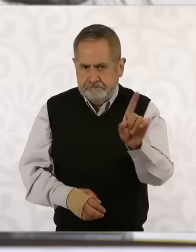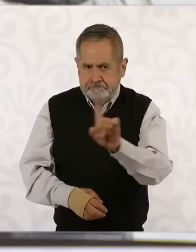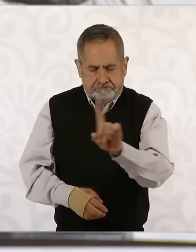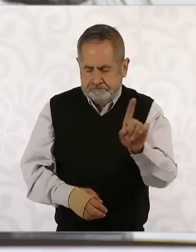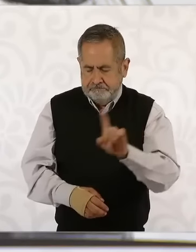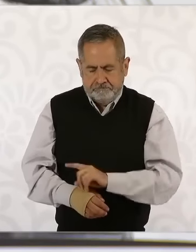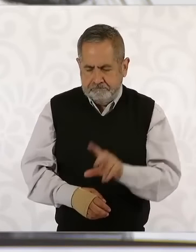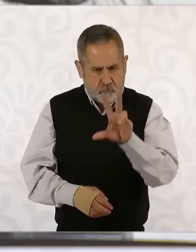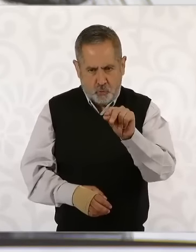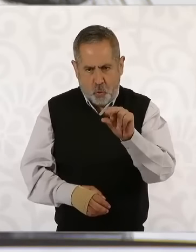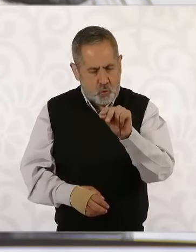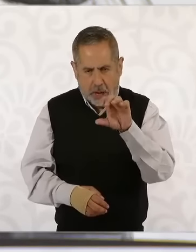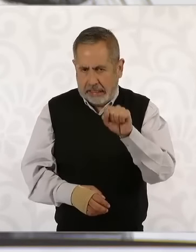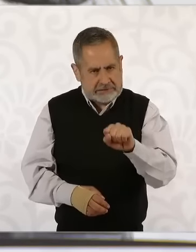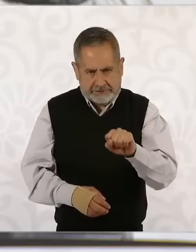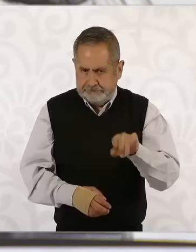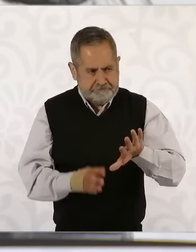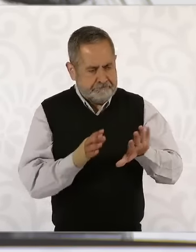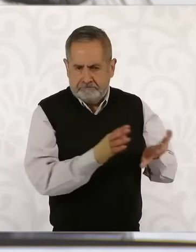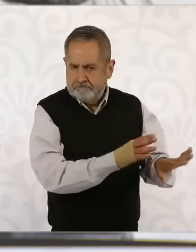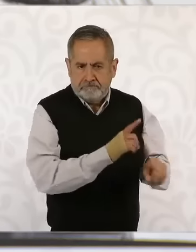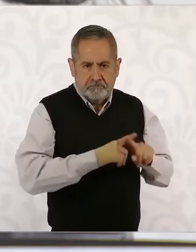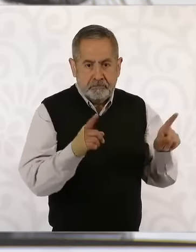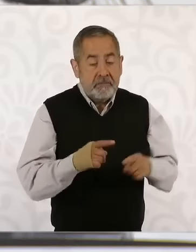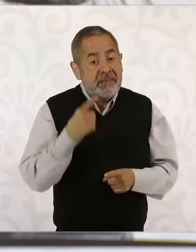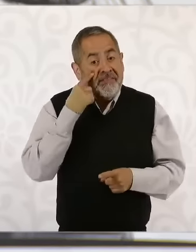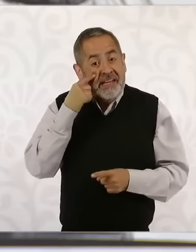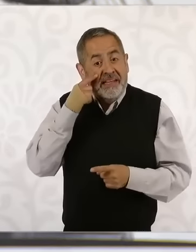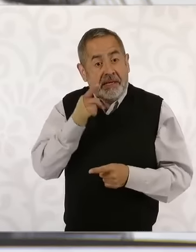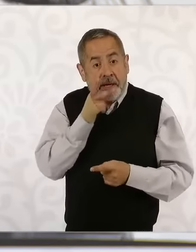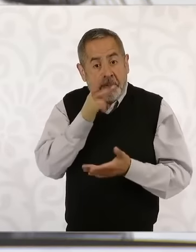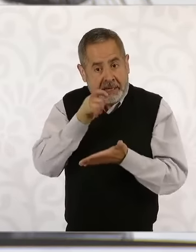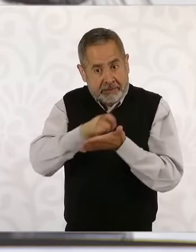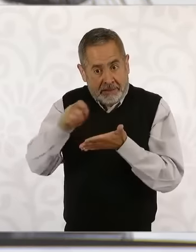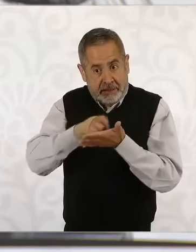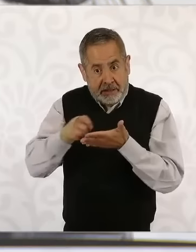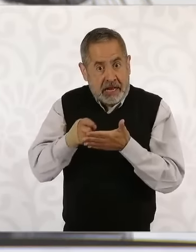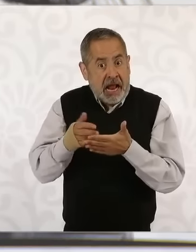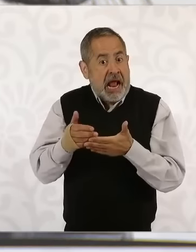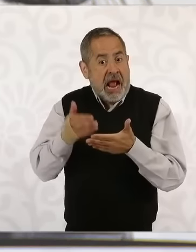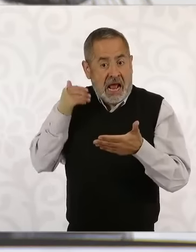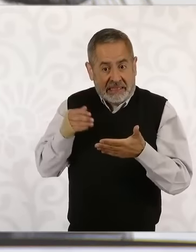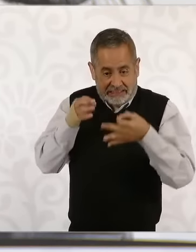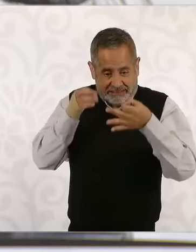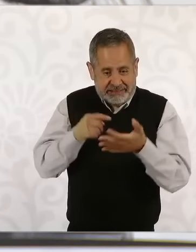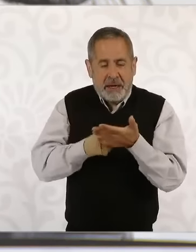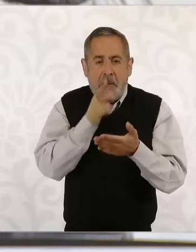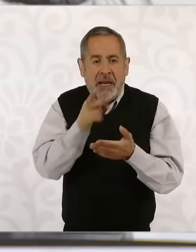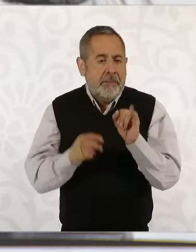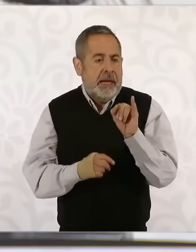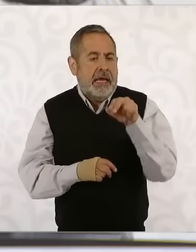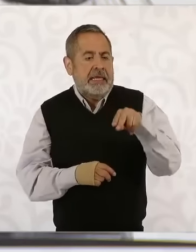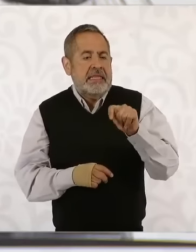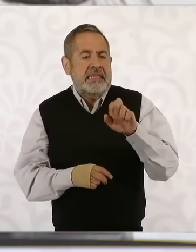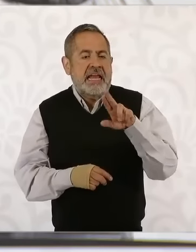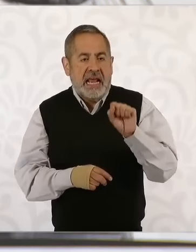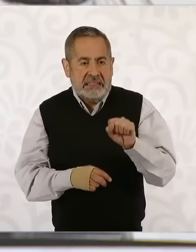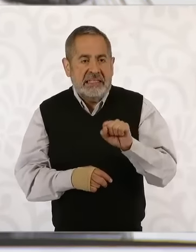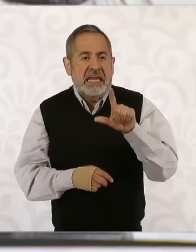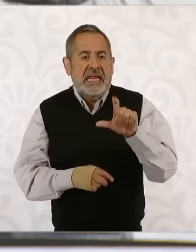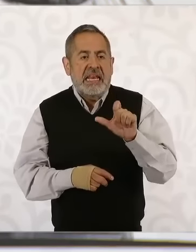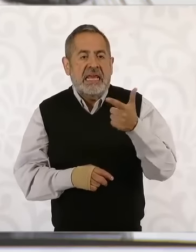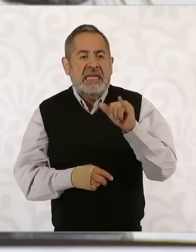Y tan no lo es que incluso la redacción original del interés legítimo en la iniciativa fue